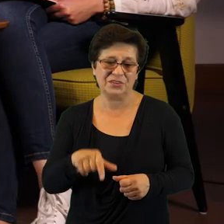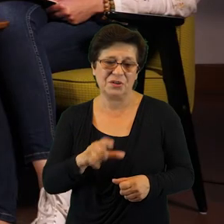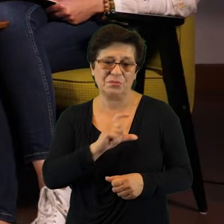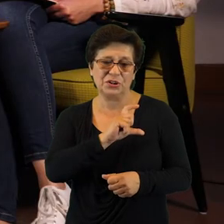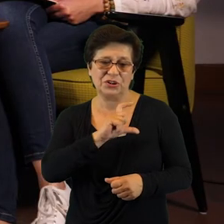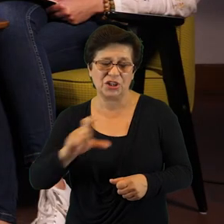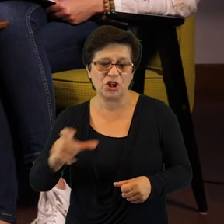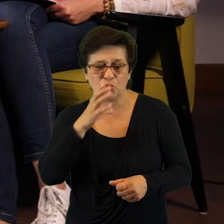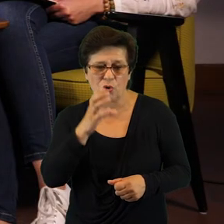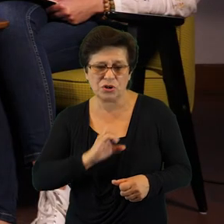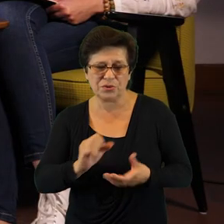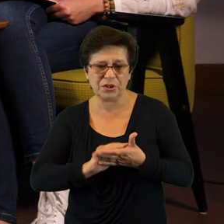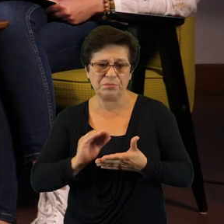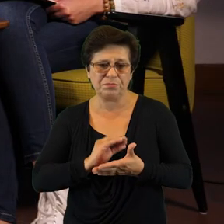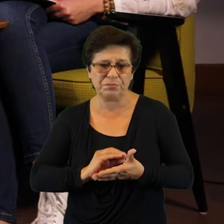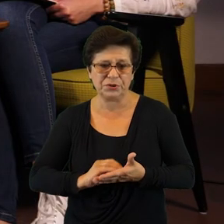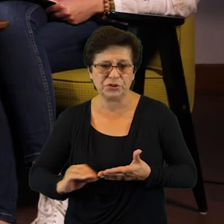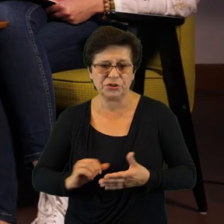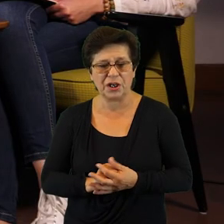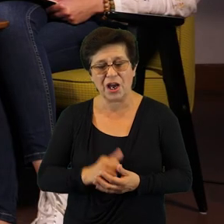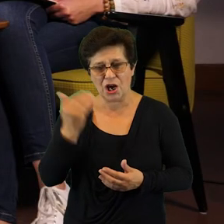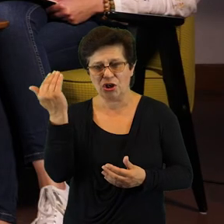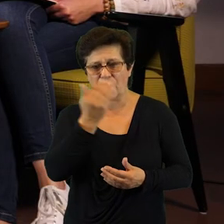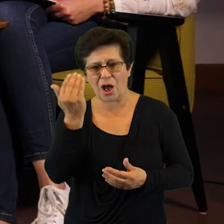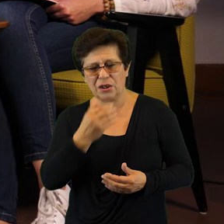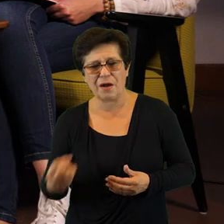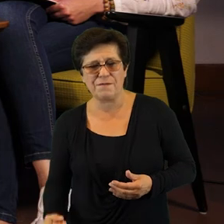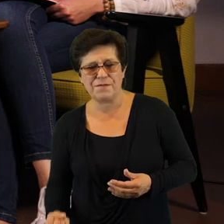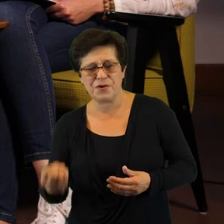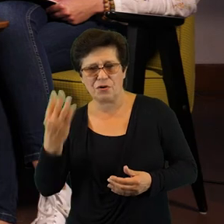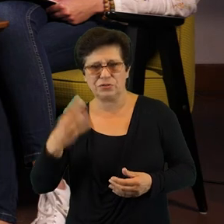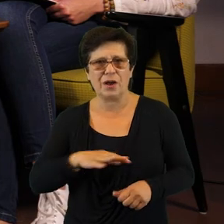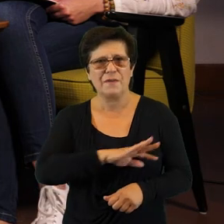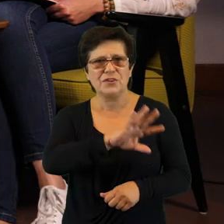Słonimski pisze przecież "Czarną wiosnę", kiedy wszyscy się cieszą, że jest niepodległość,